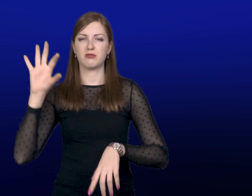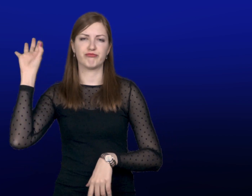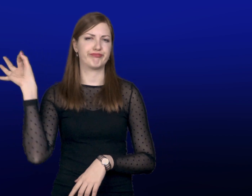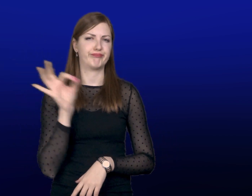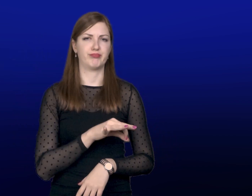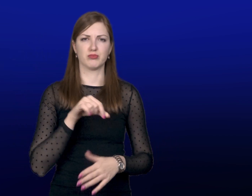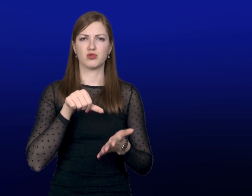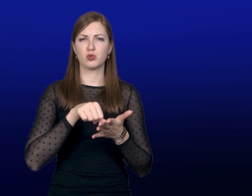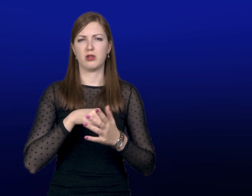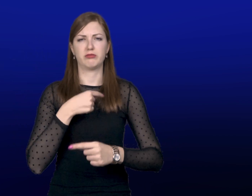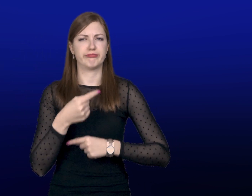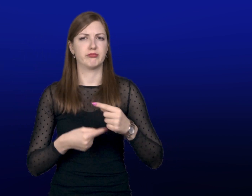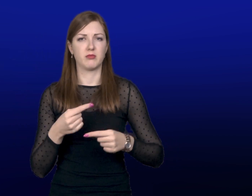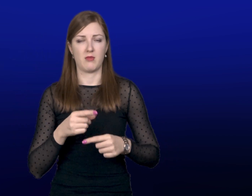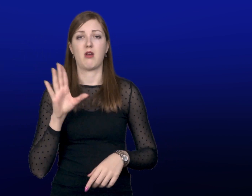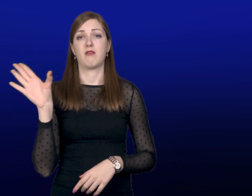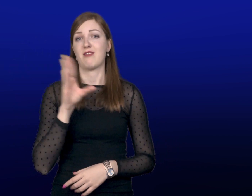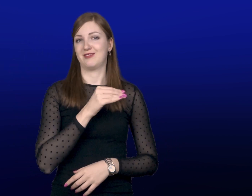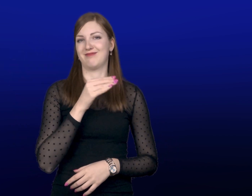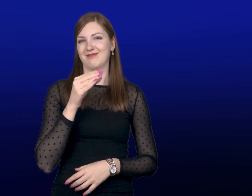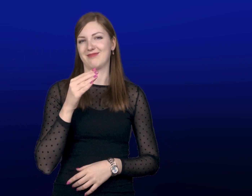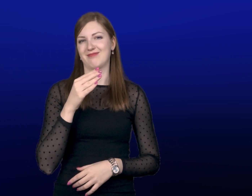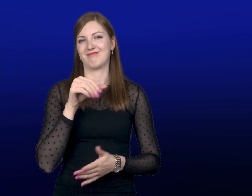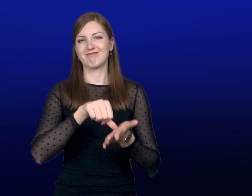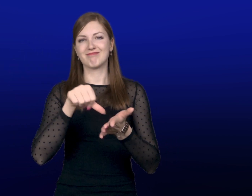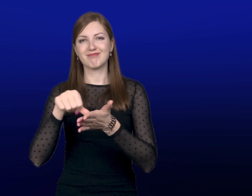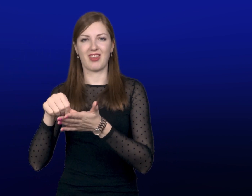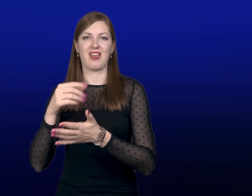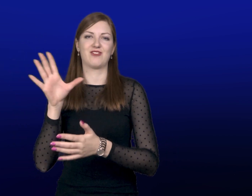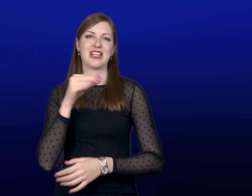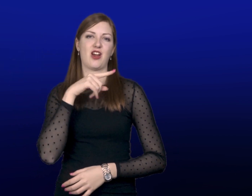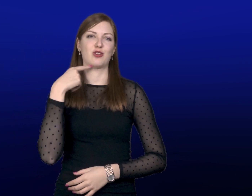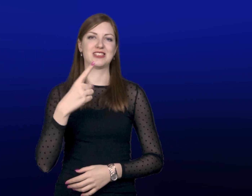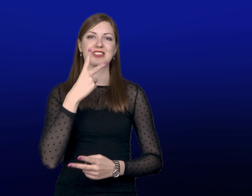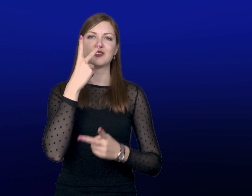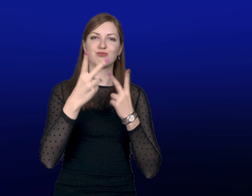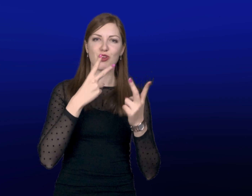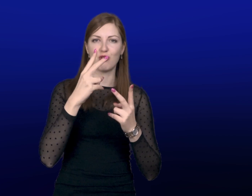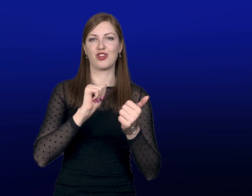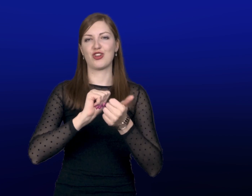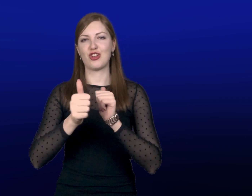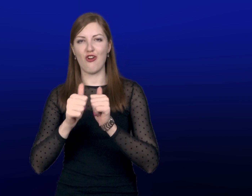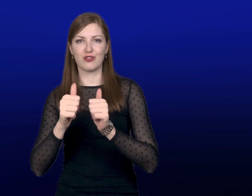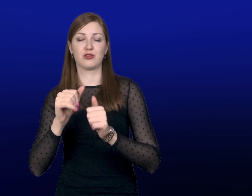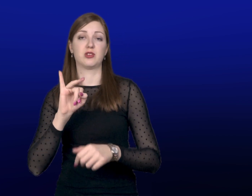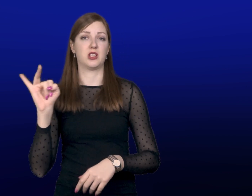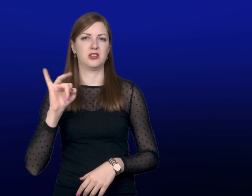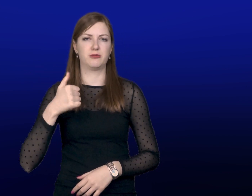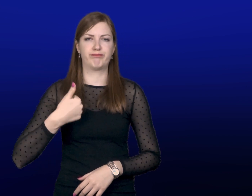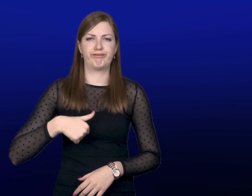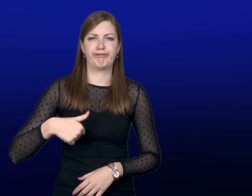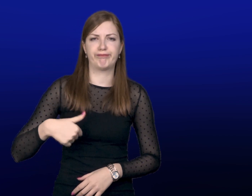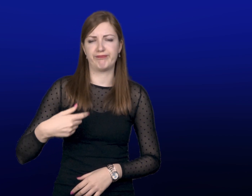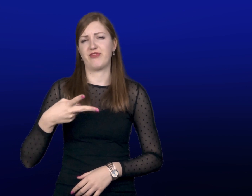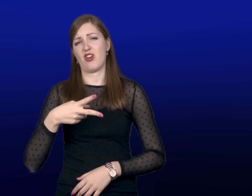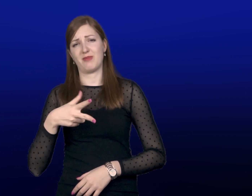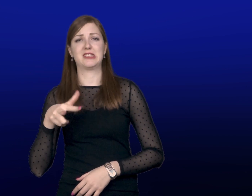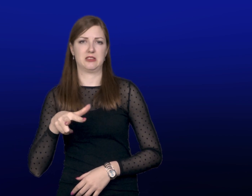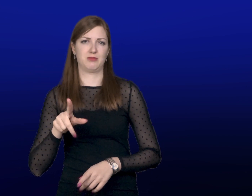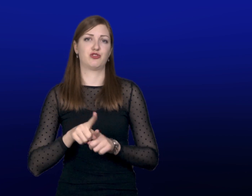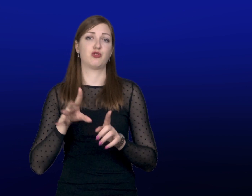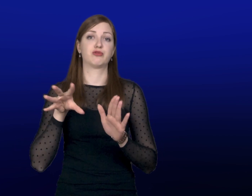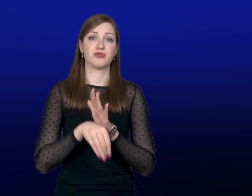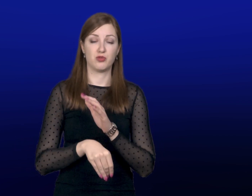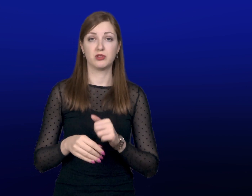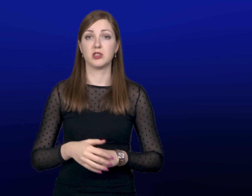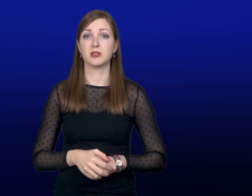постоянно участвовал во Всероссийских смотрах и занимал призовые места,